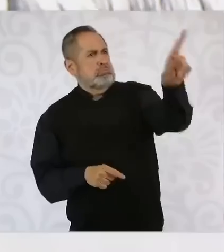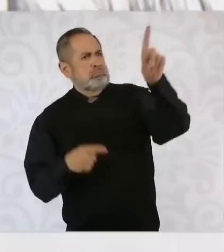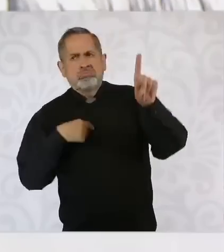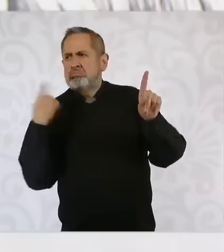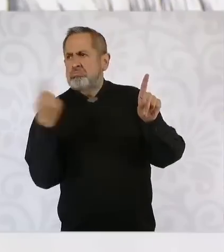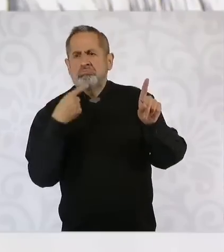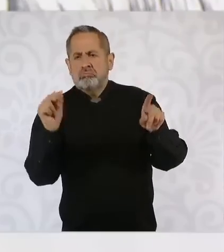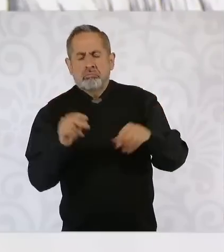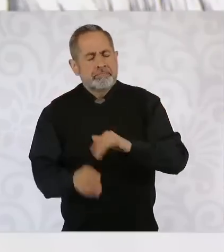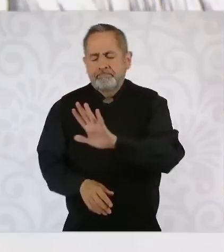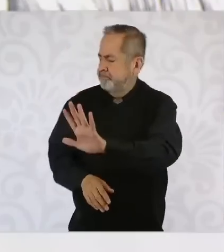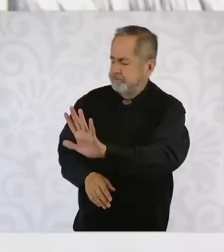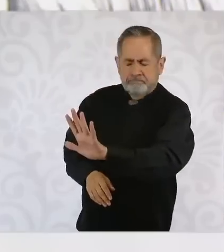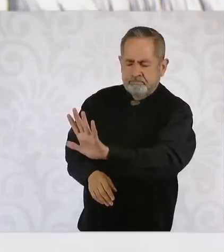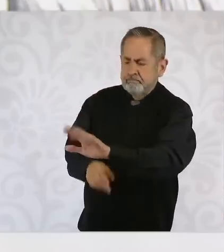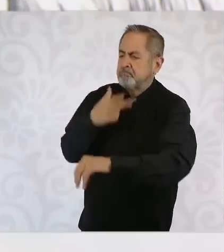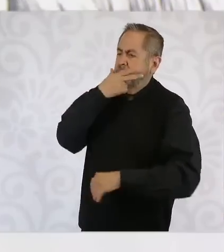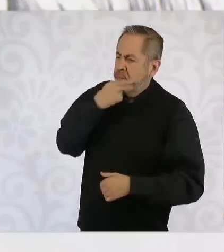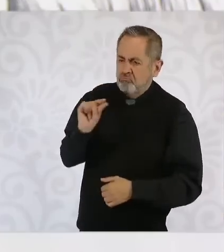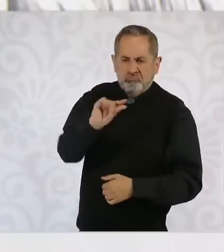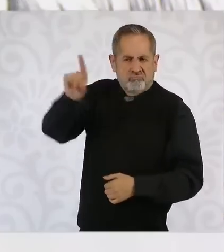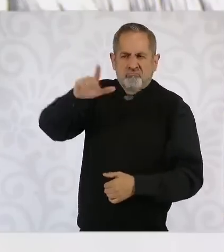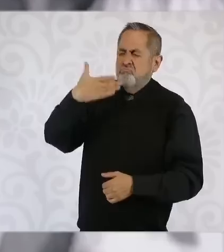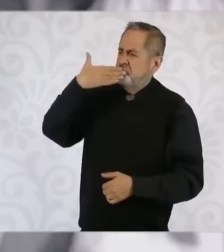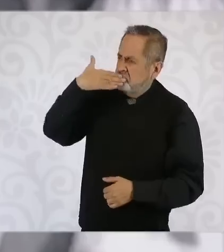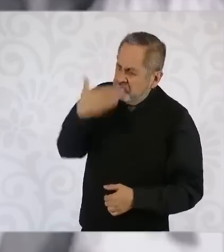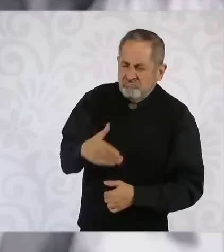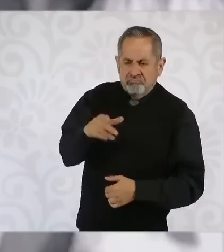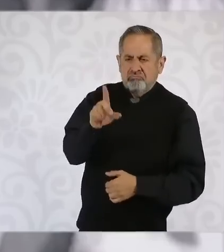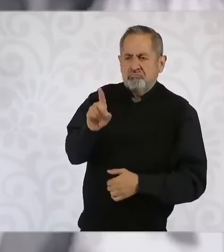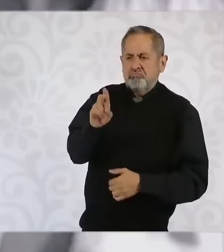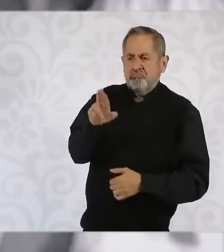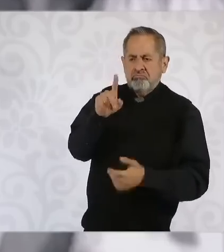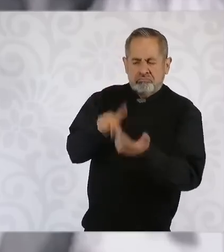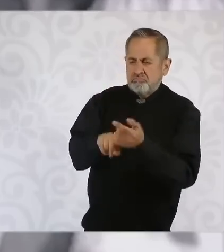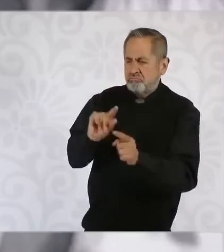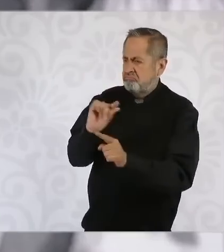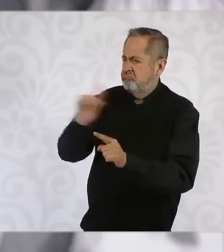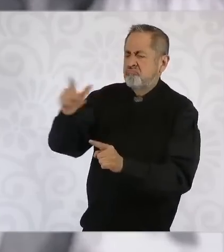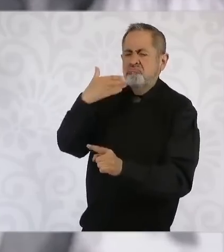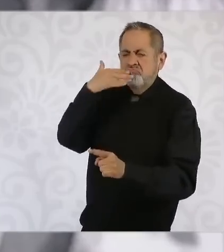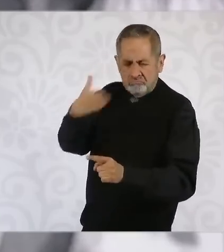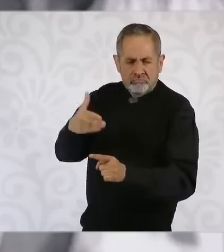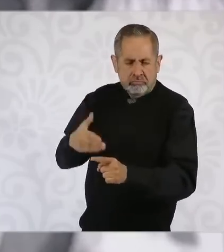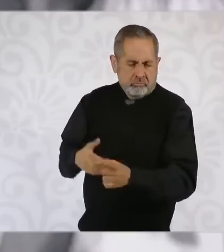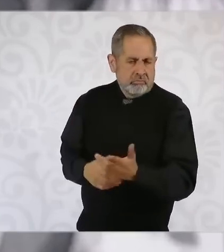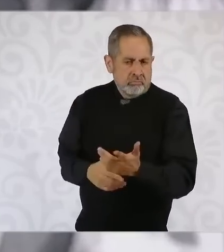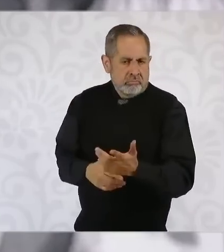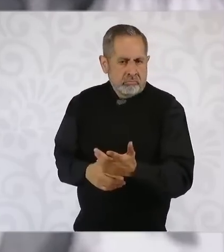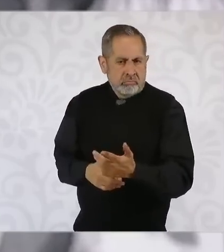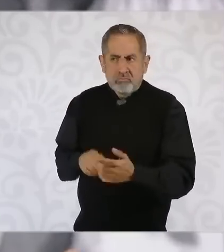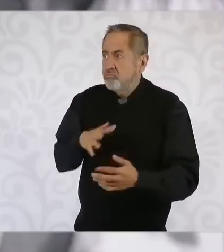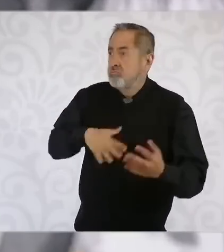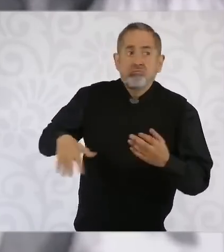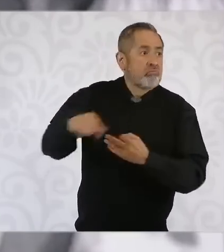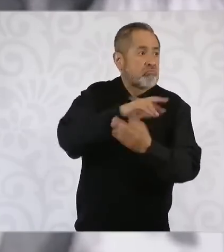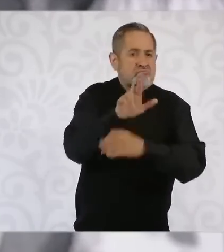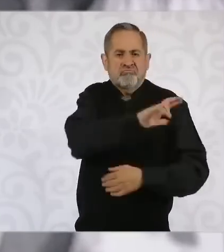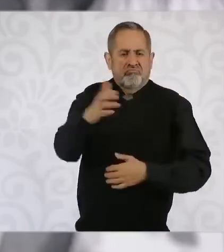extraordinario es un gran servidor público si él no fuera reconocido morena no fuera reconocida